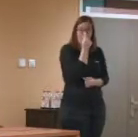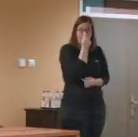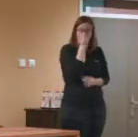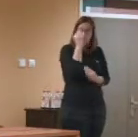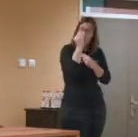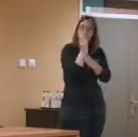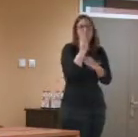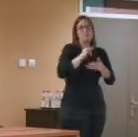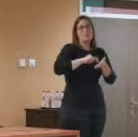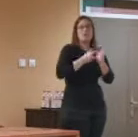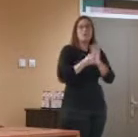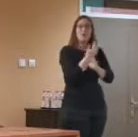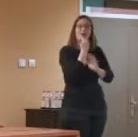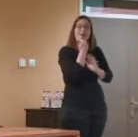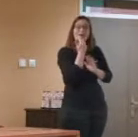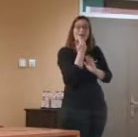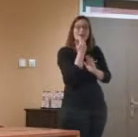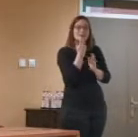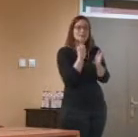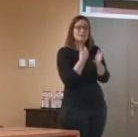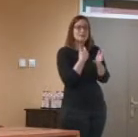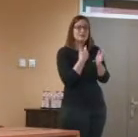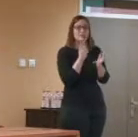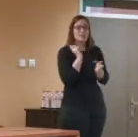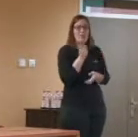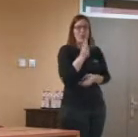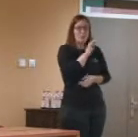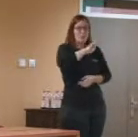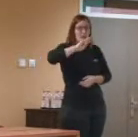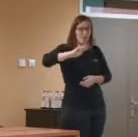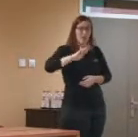de las Cajas en manos del PP y de la Administración fueron haciéndose grandes.